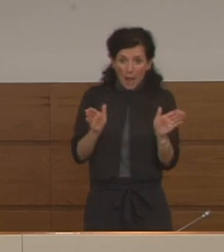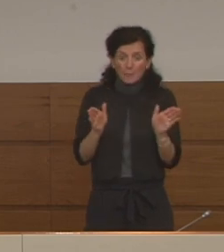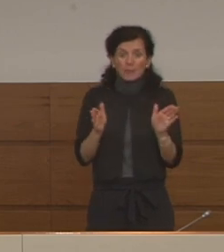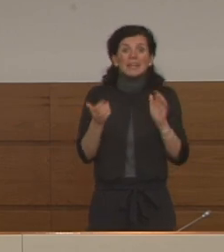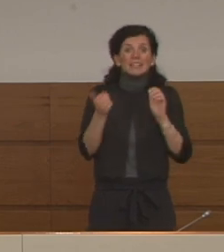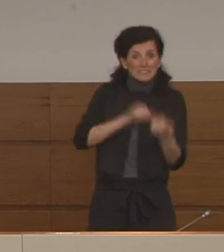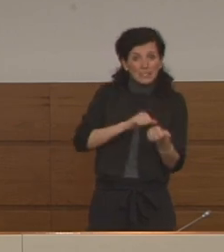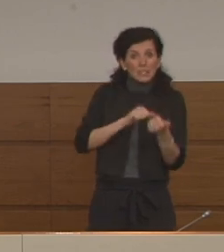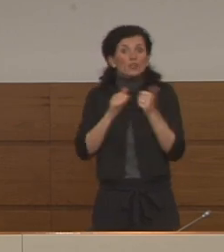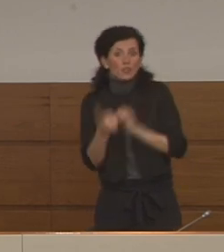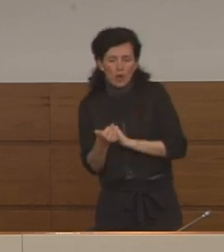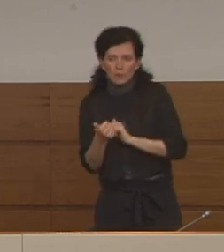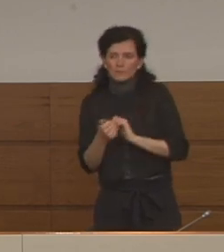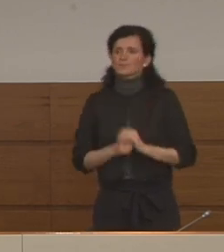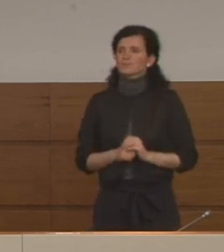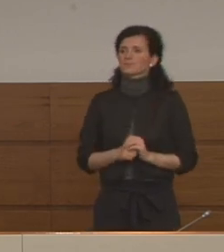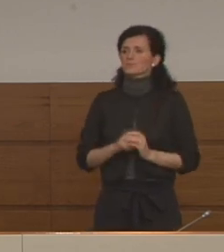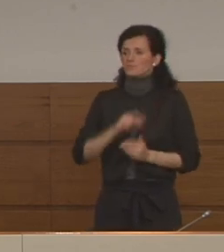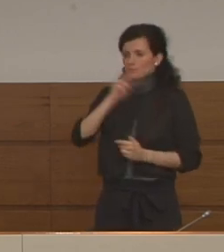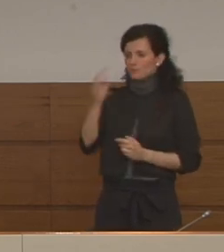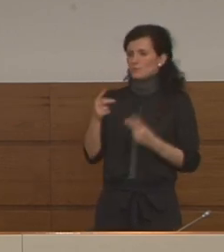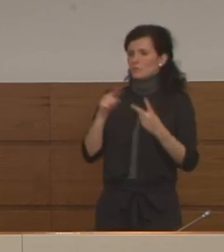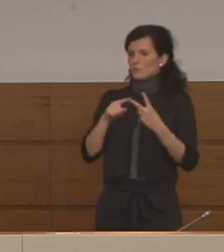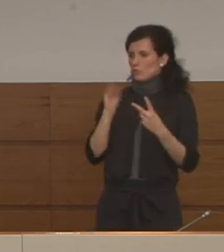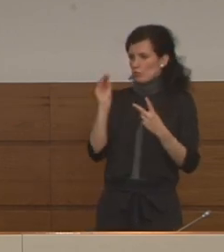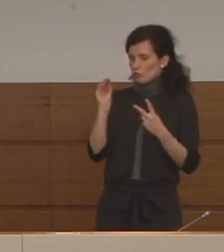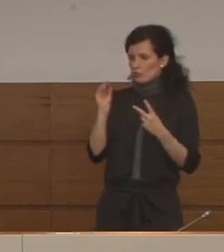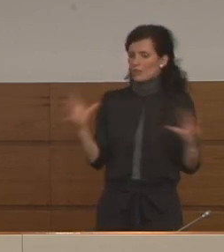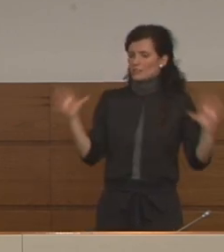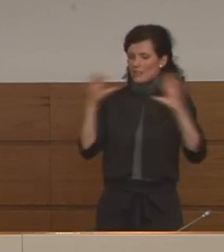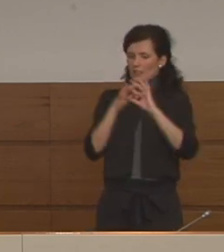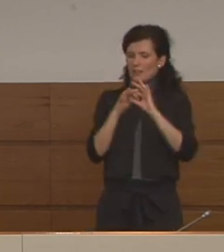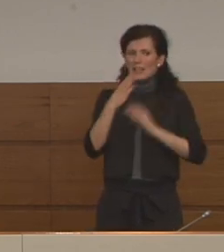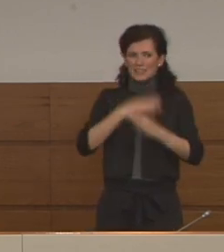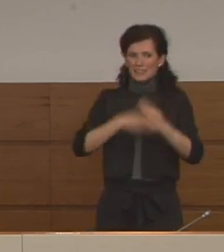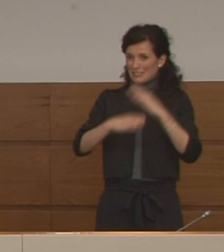L'altra domanda. Mi ricollego al tema della disabilità proprio che visto che